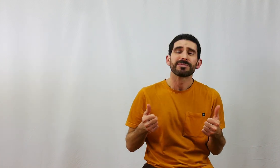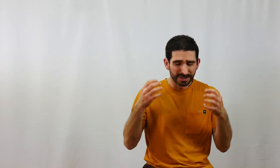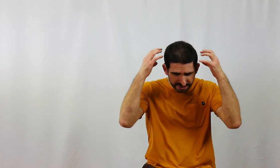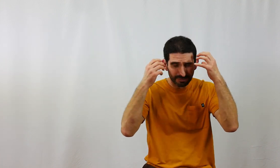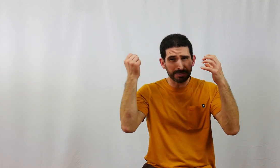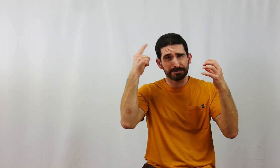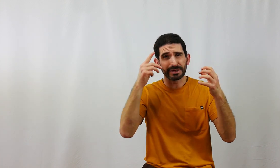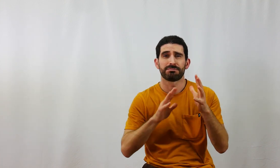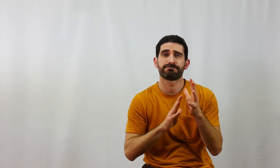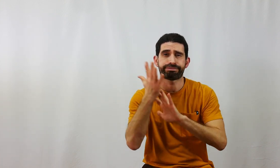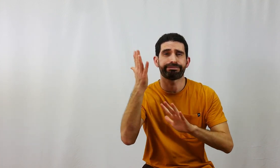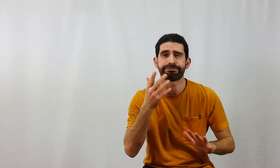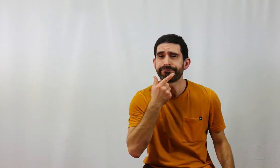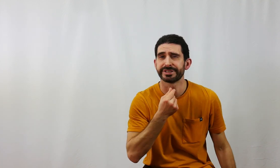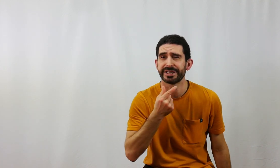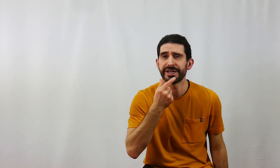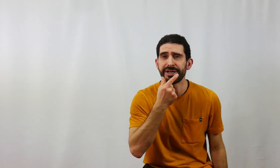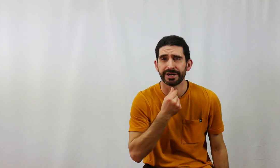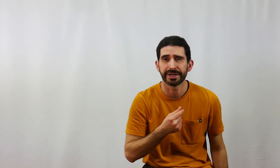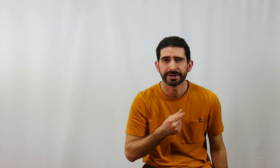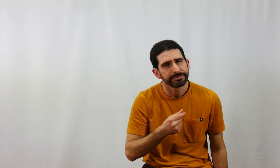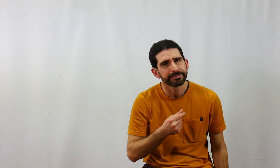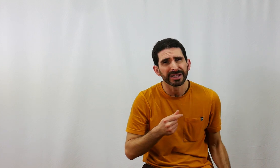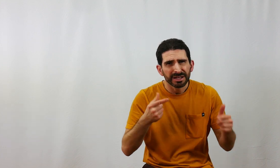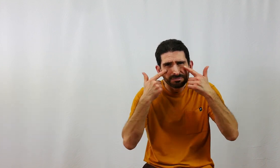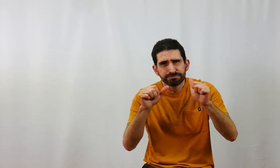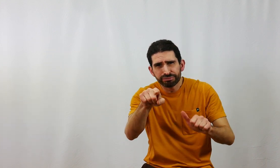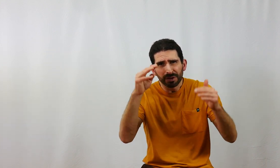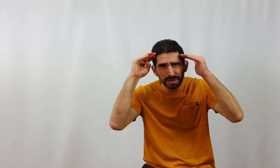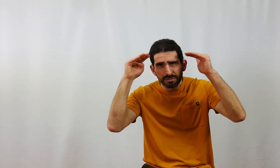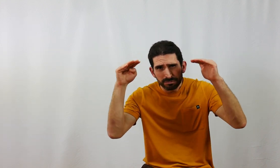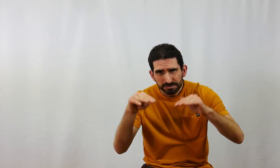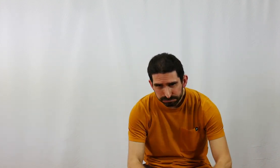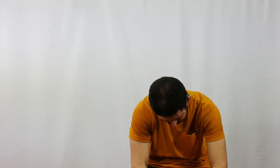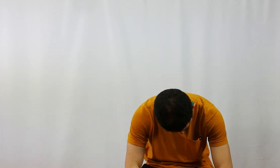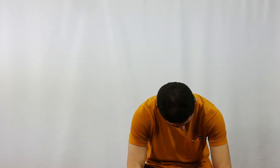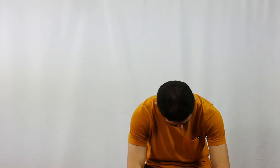Ces shampoings sont très inflammables... Je vois que tu déprimes.